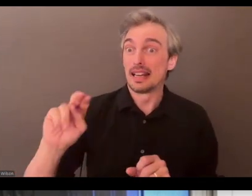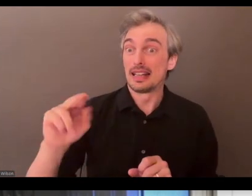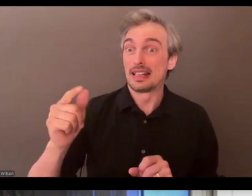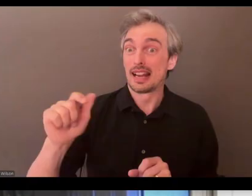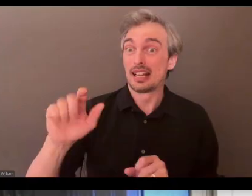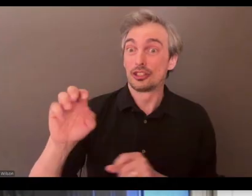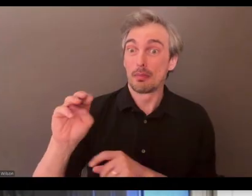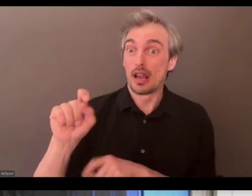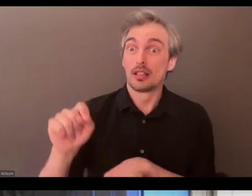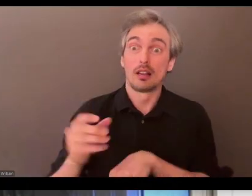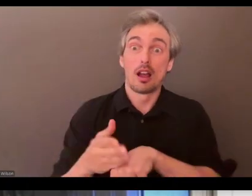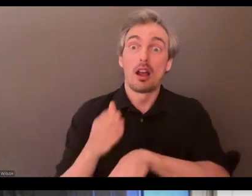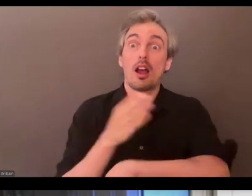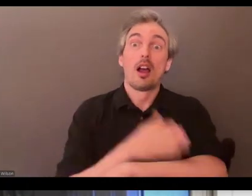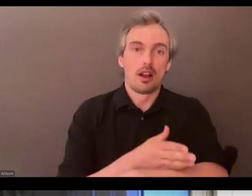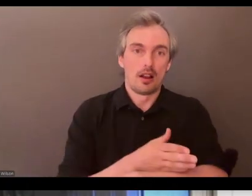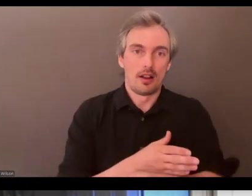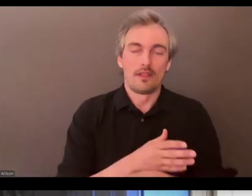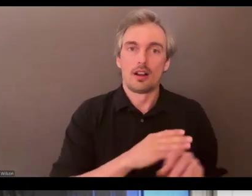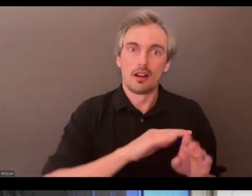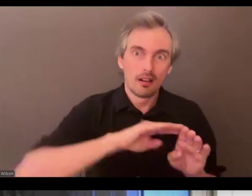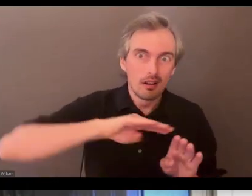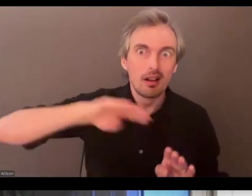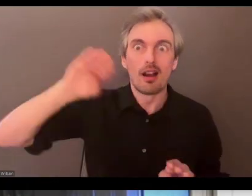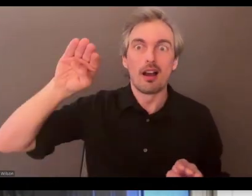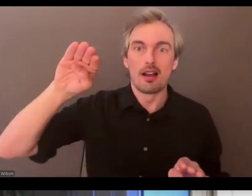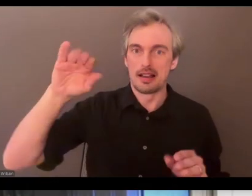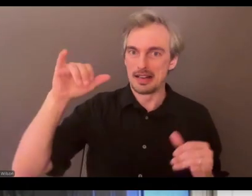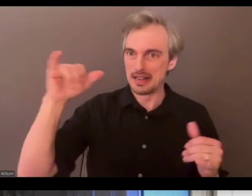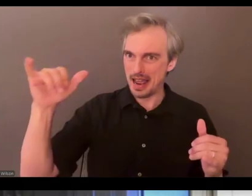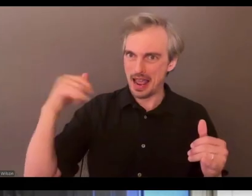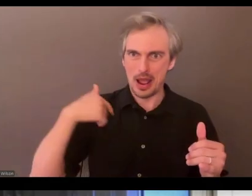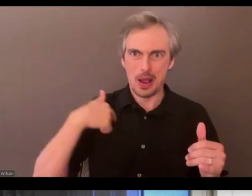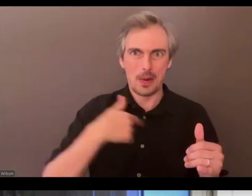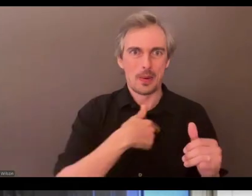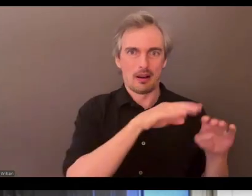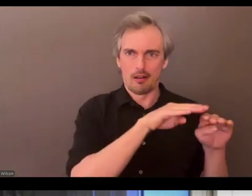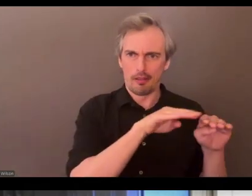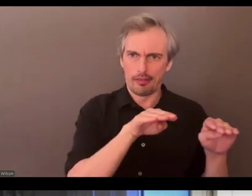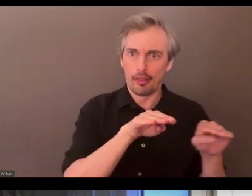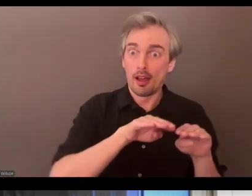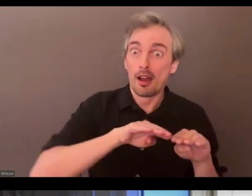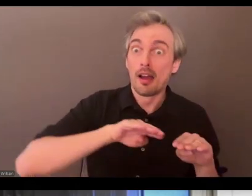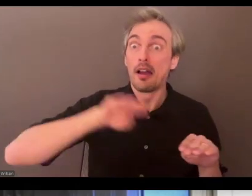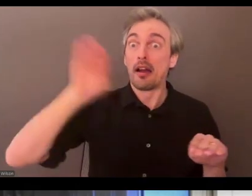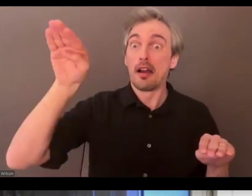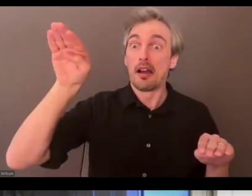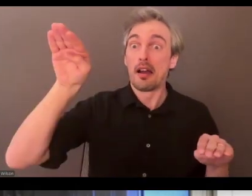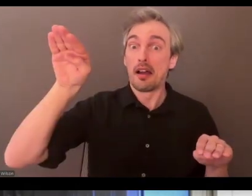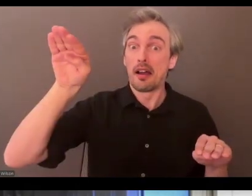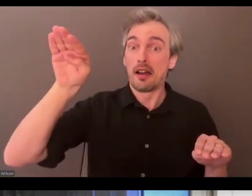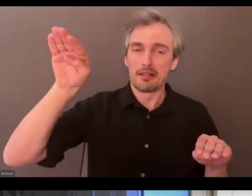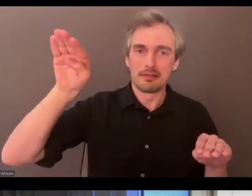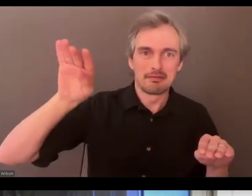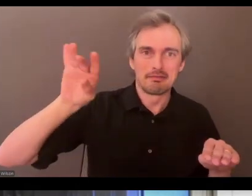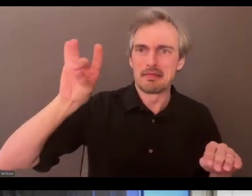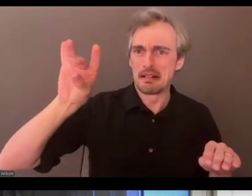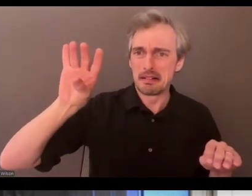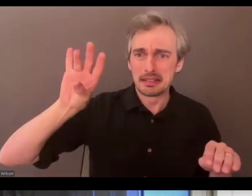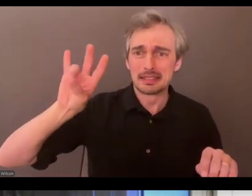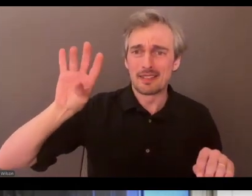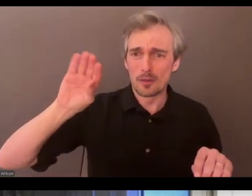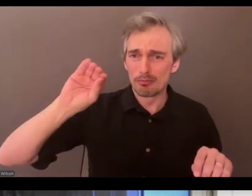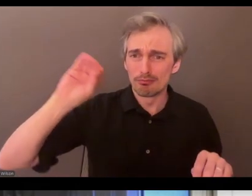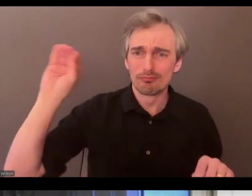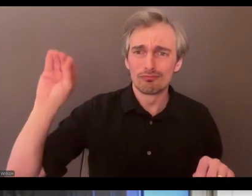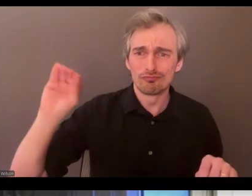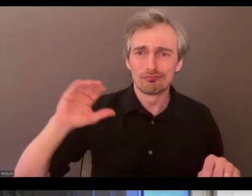さて、現在私たちのエンゲ ージメント率は非常に印象的な 87%に達して いますが、ここからどうするのでしょうか？これまでうまくいっていることを